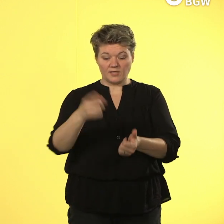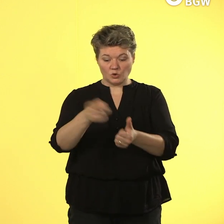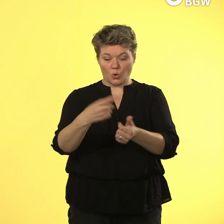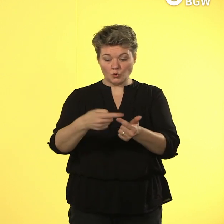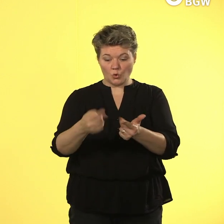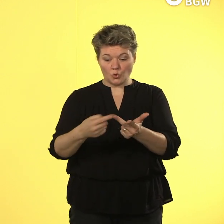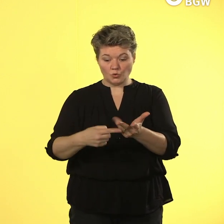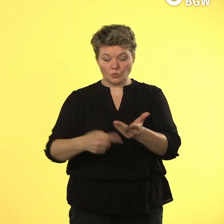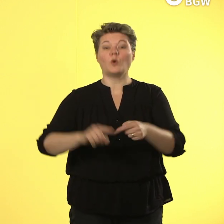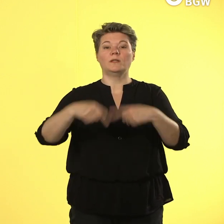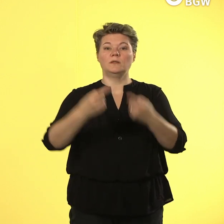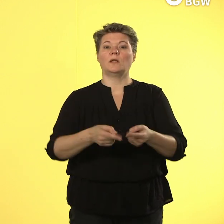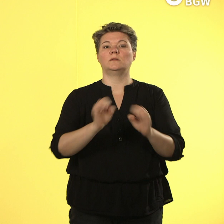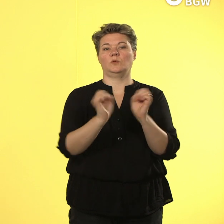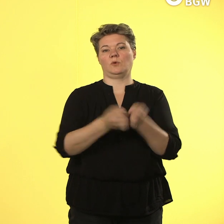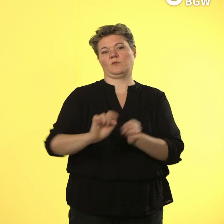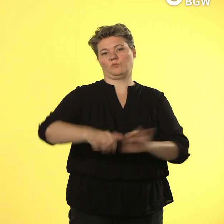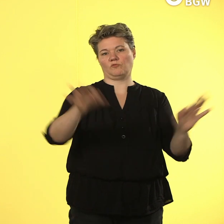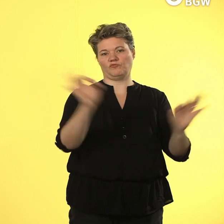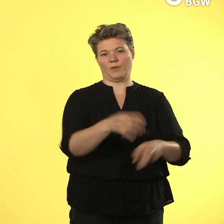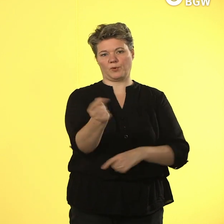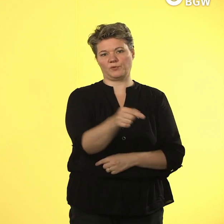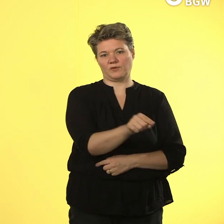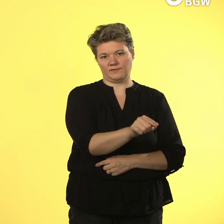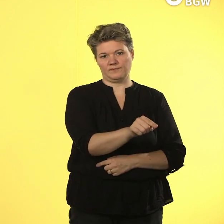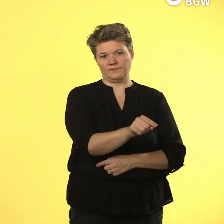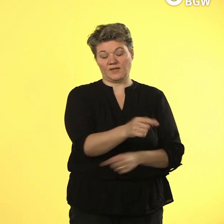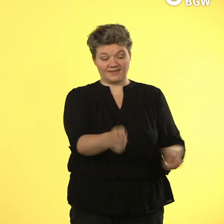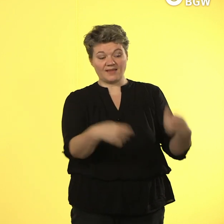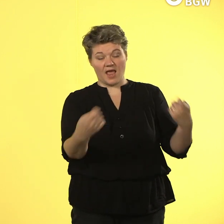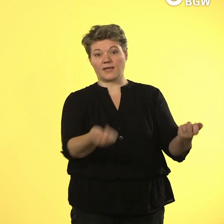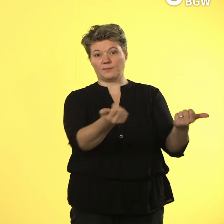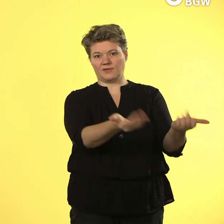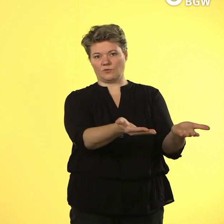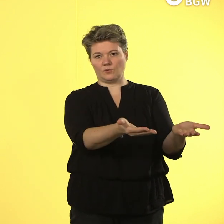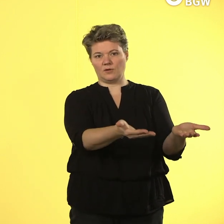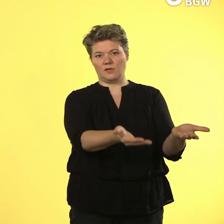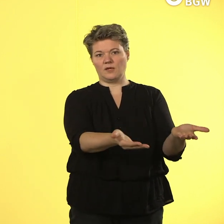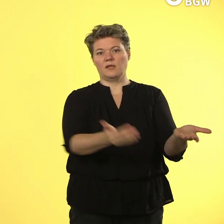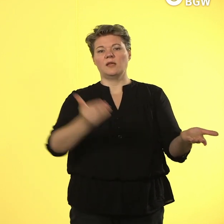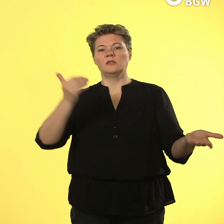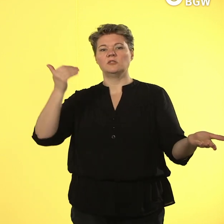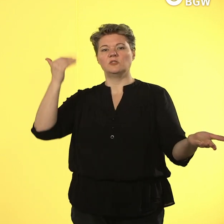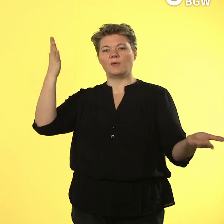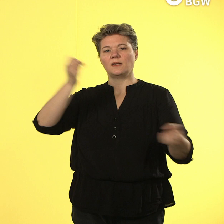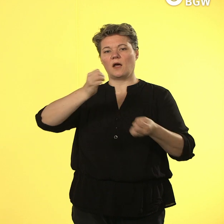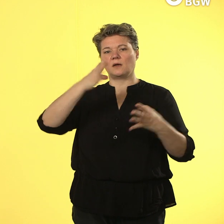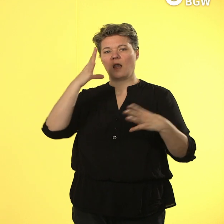Was dabei rauskommt, um später einen messerscharfen Fokus zu haben, was wir anders machen können. Ich weiß, dass mir es in dieser Art und Weise